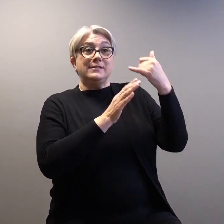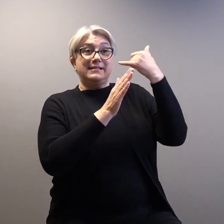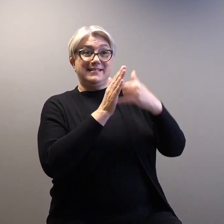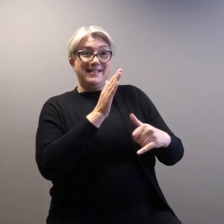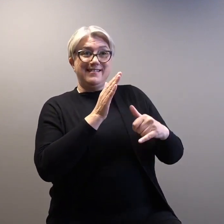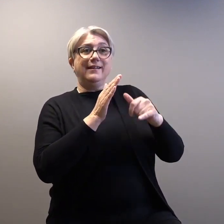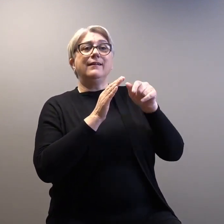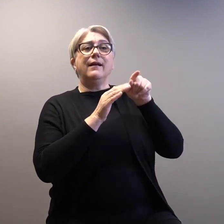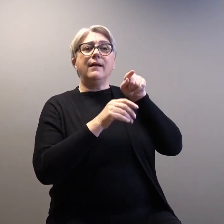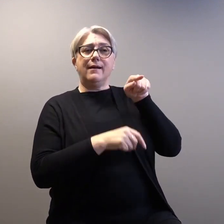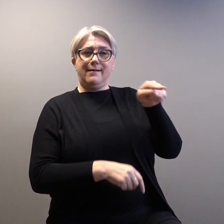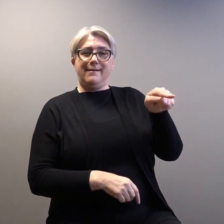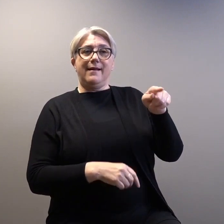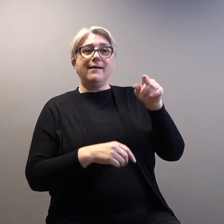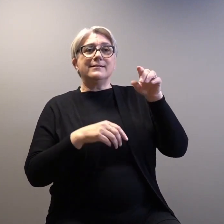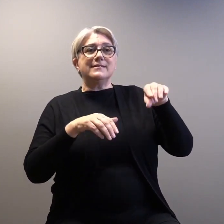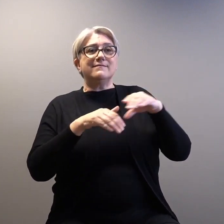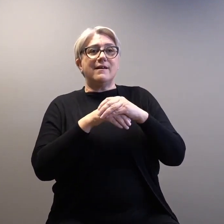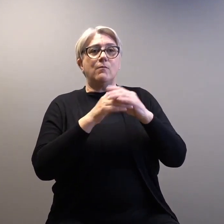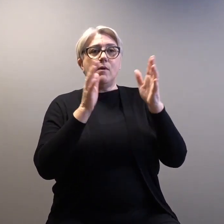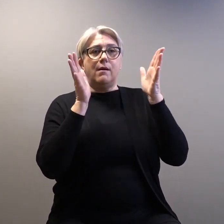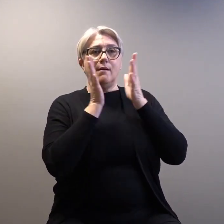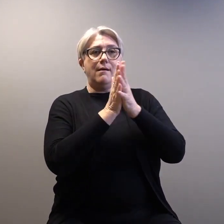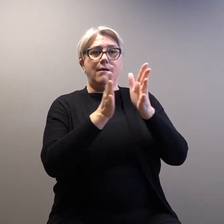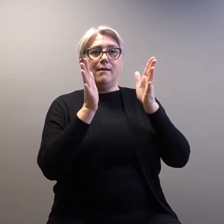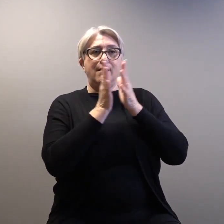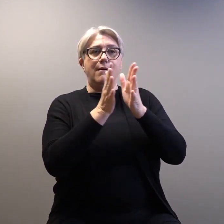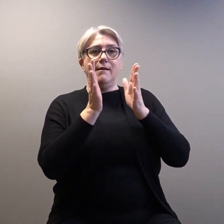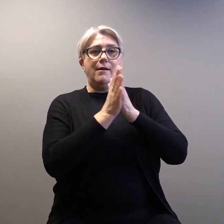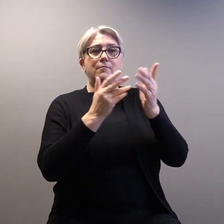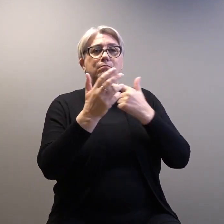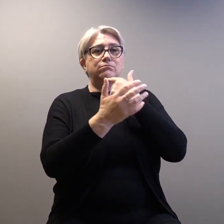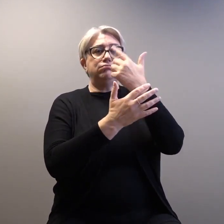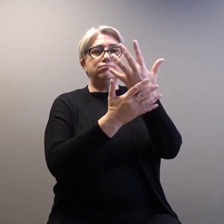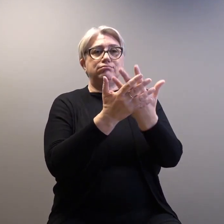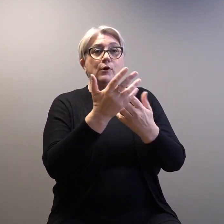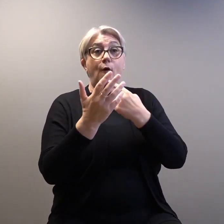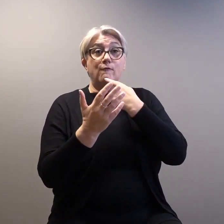Í lokin benti Svavar á að með flutningi þessa